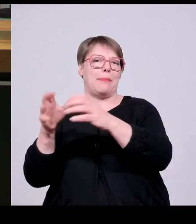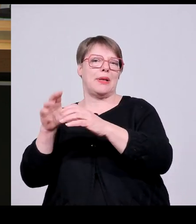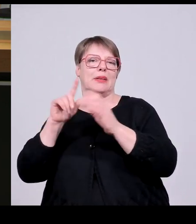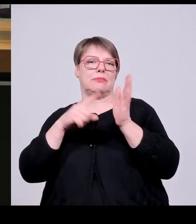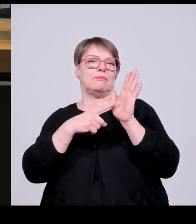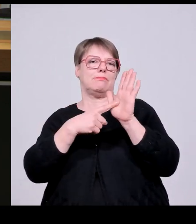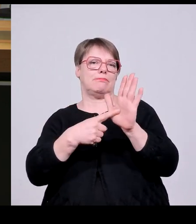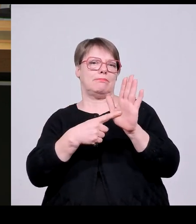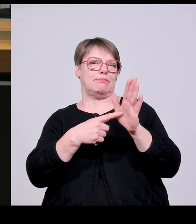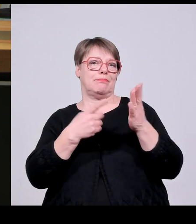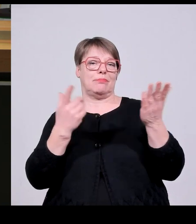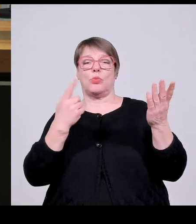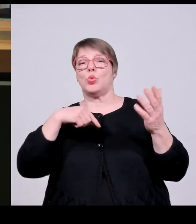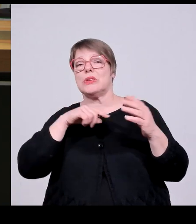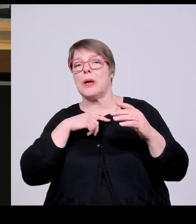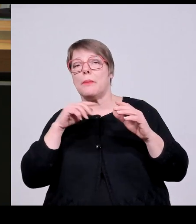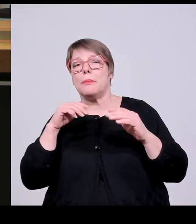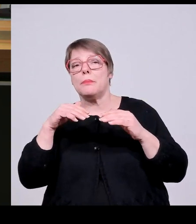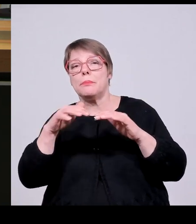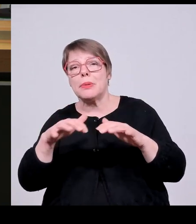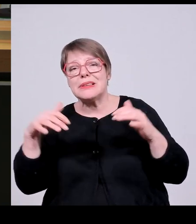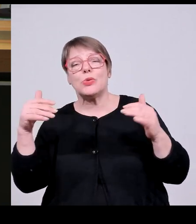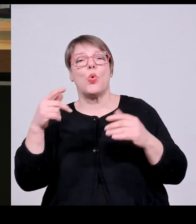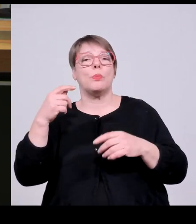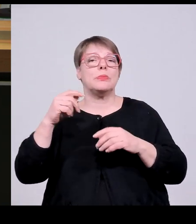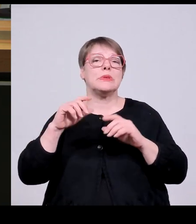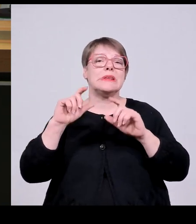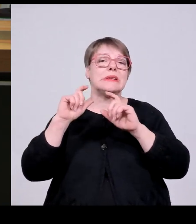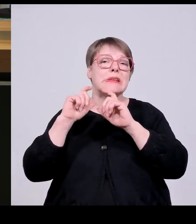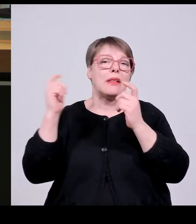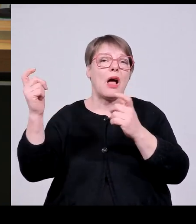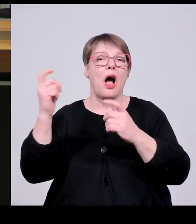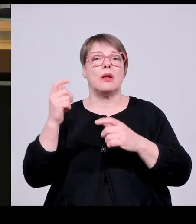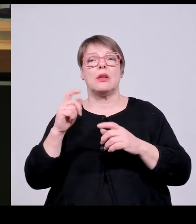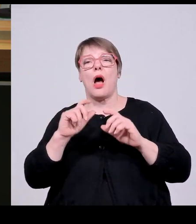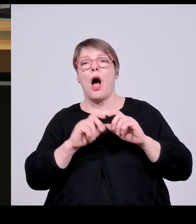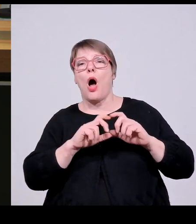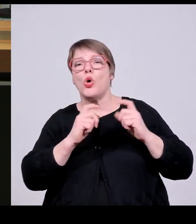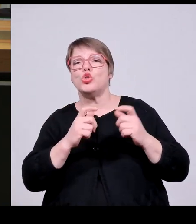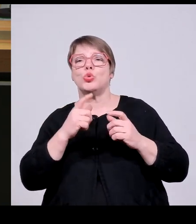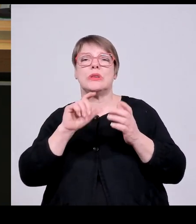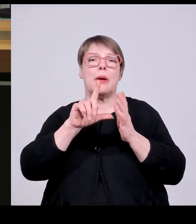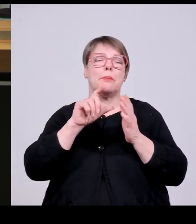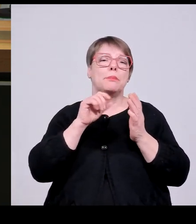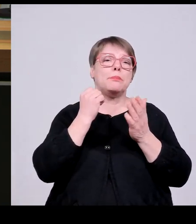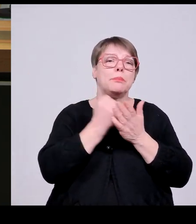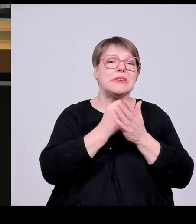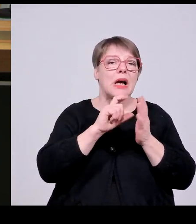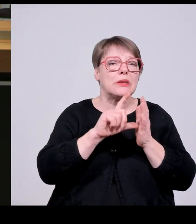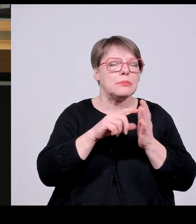Wiederholungswahl ist der einzig denkbare Fall, dass es innerhalb einer Wahlperiode eine komplette Wahl des Abgeordneten